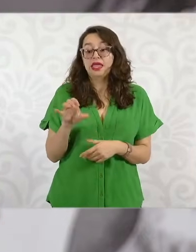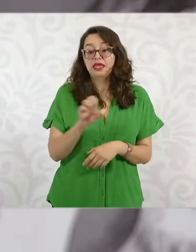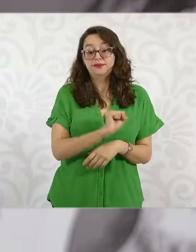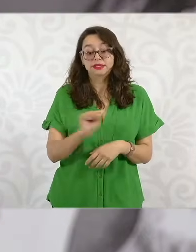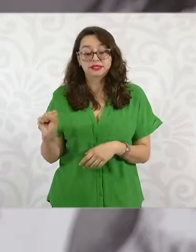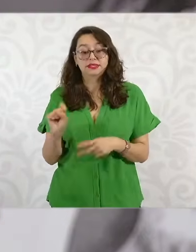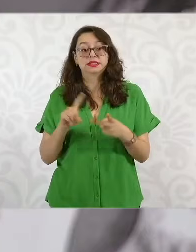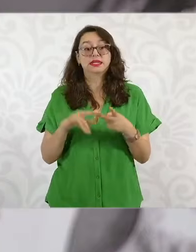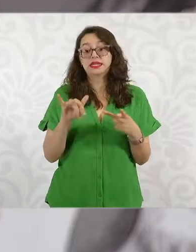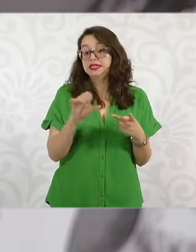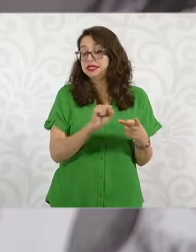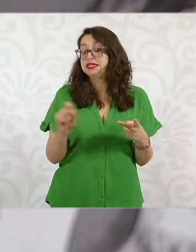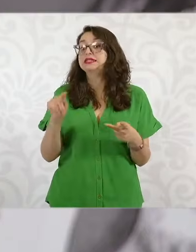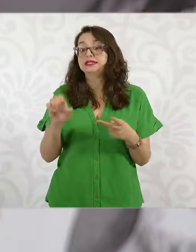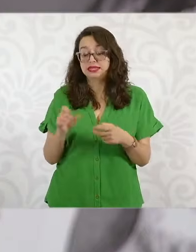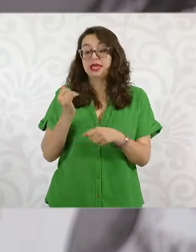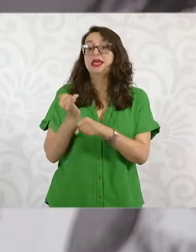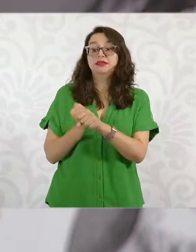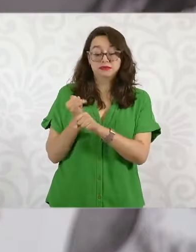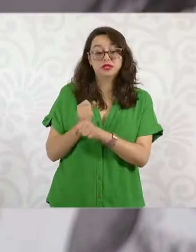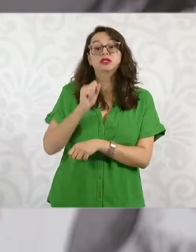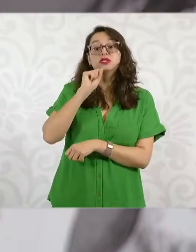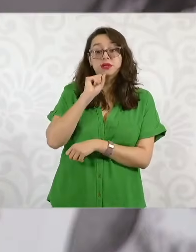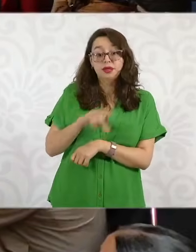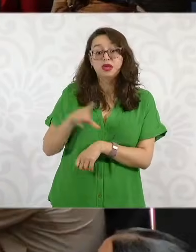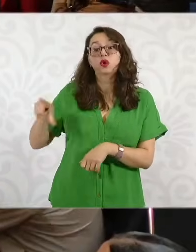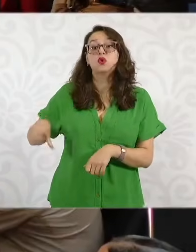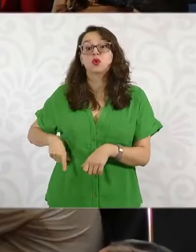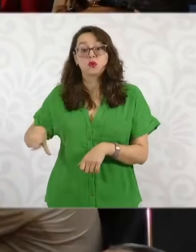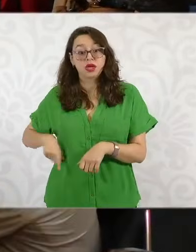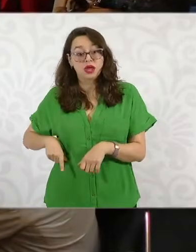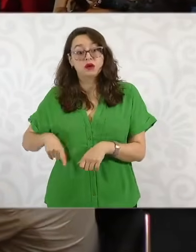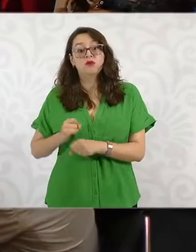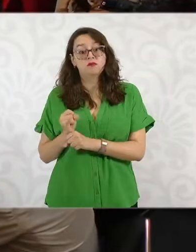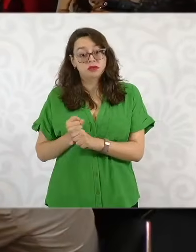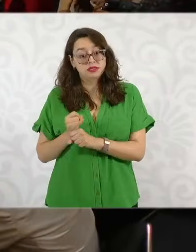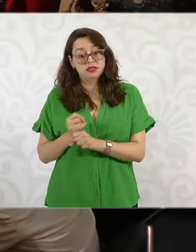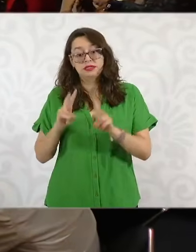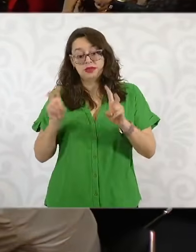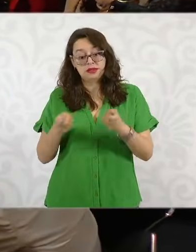en el Iste también hay investigación en instituciones públicas de seguridad social